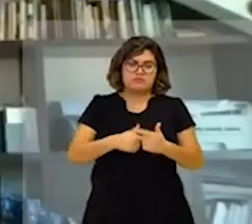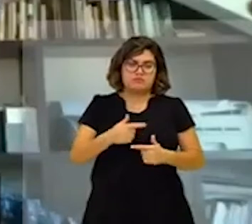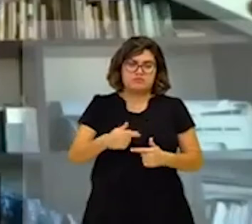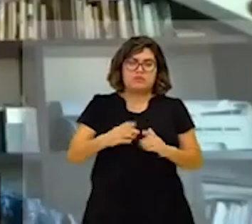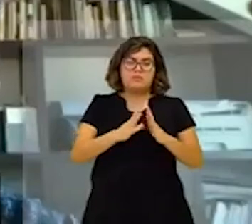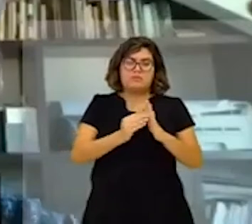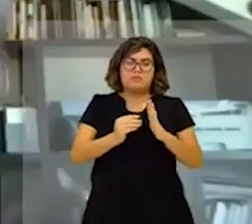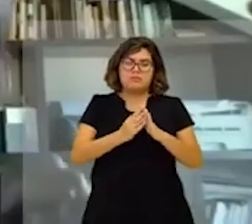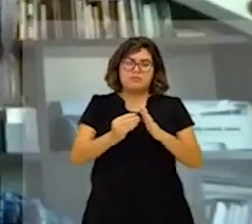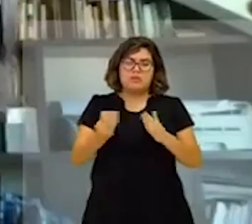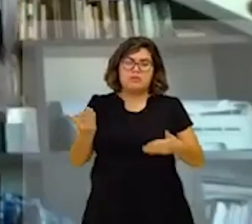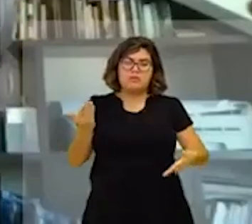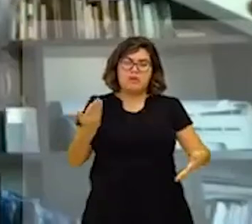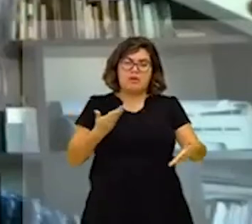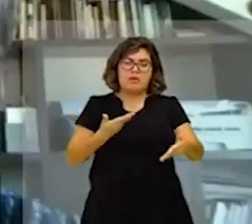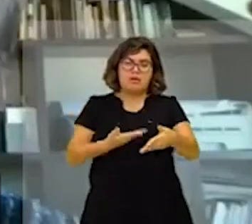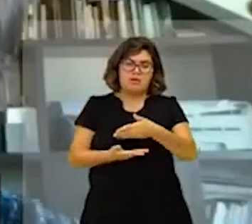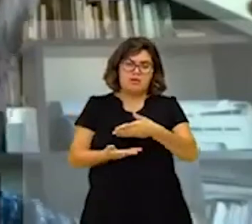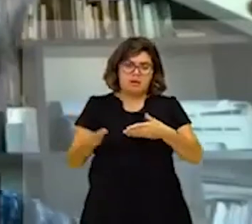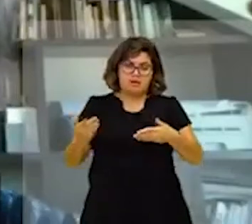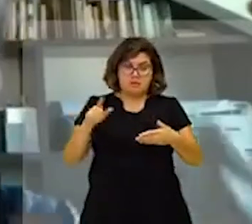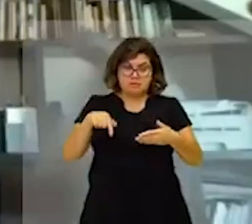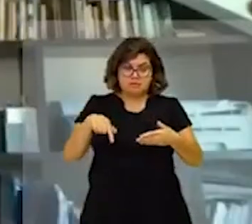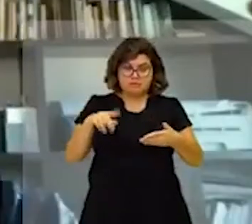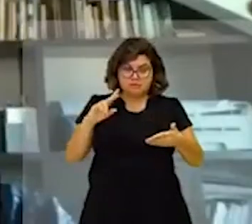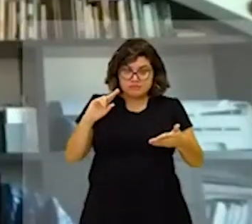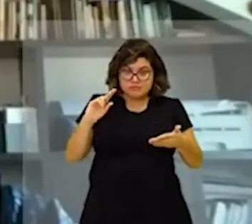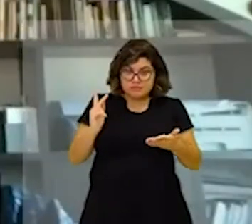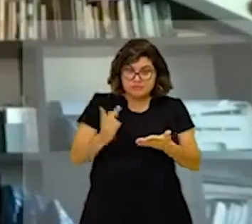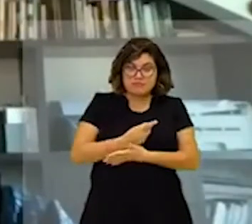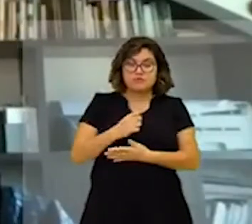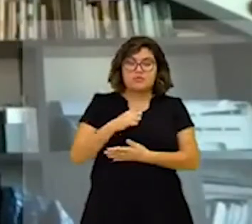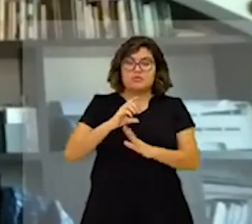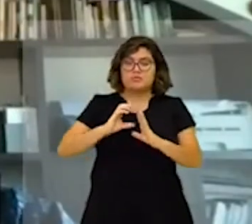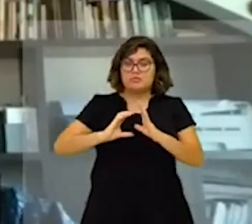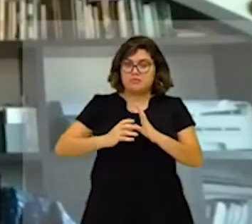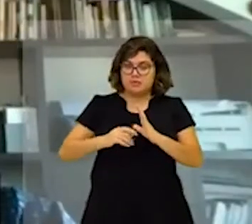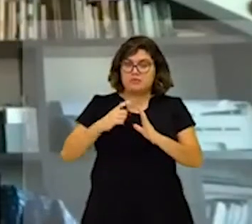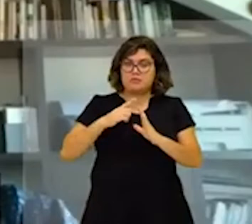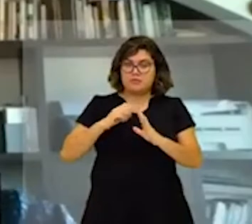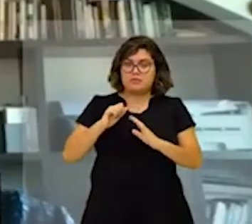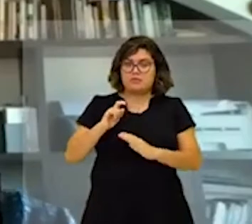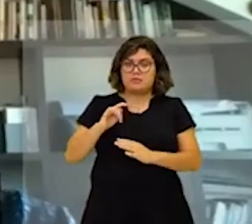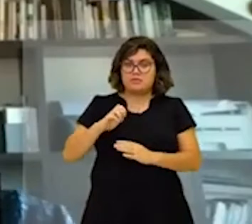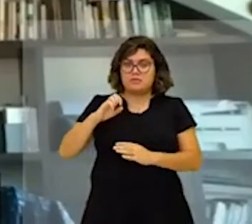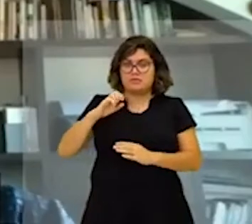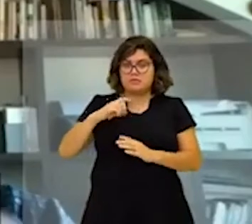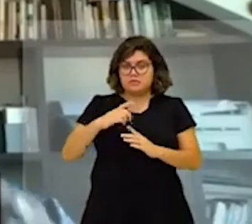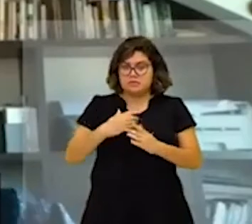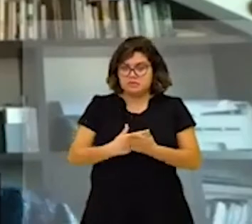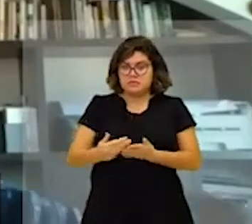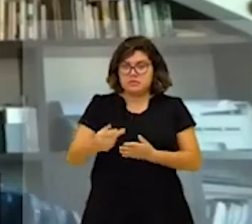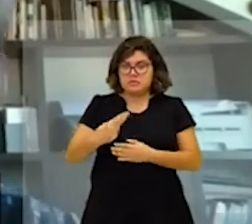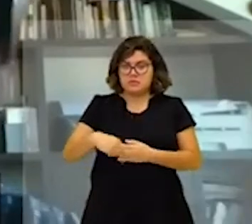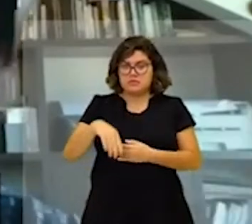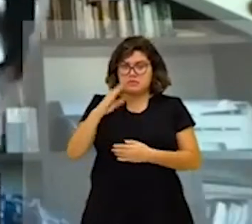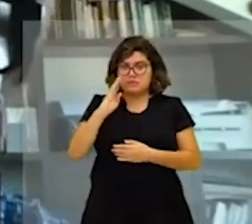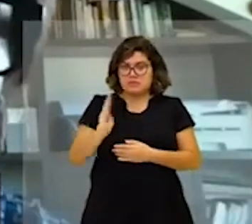nesse caso do partido são agentes essenciais no Brasil por são a partir de suas direções